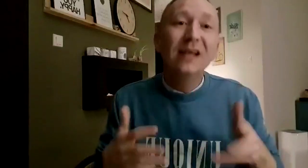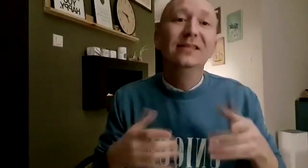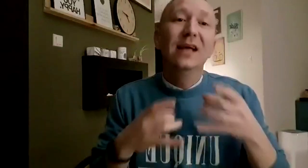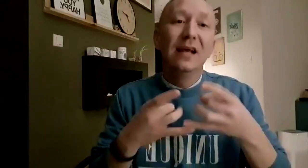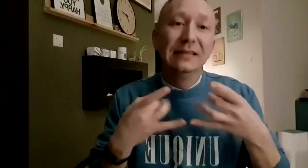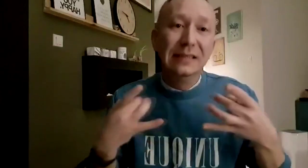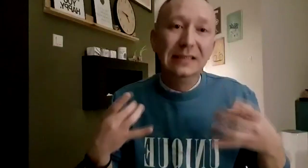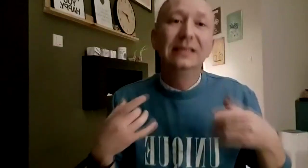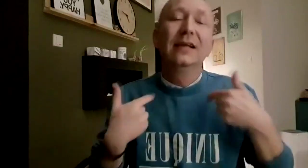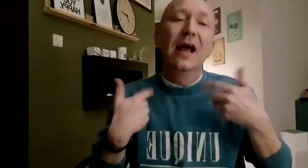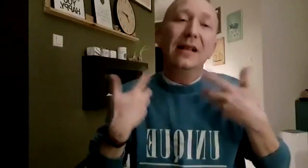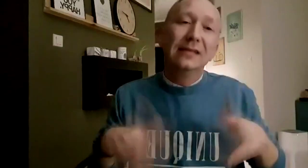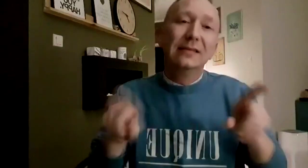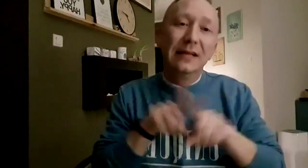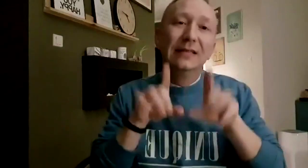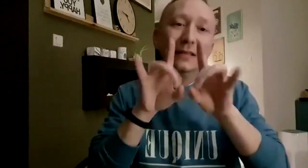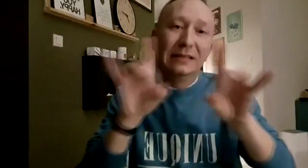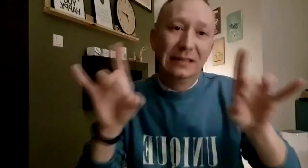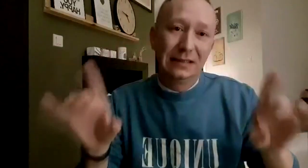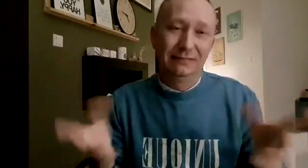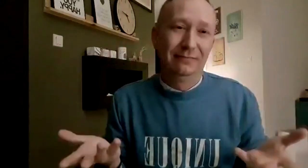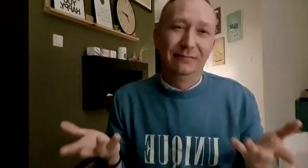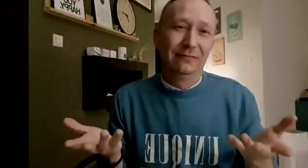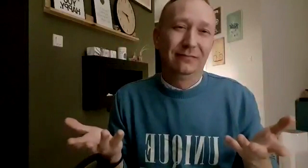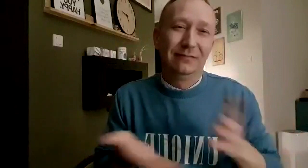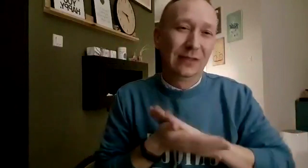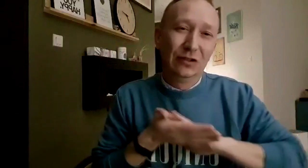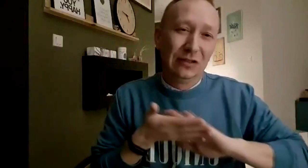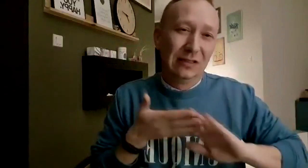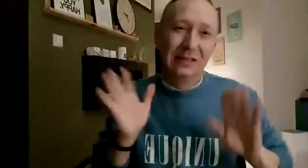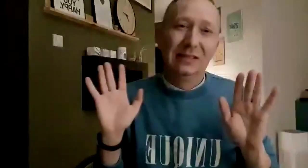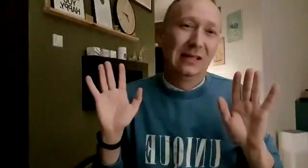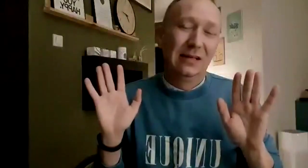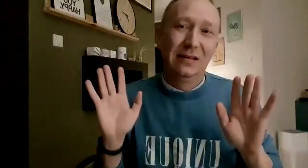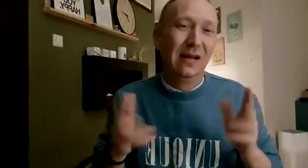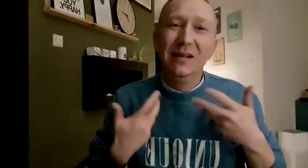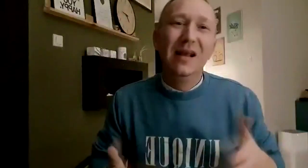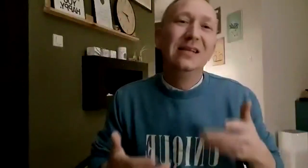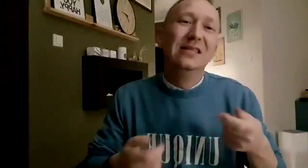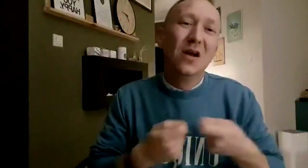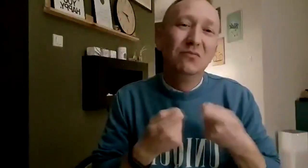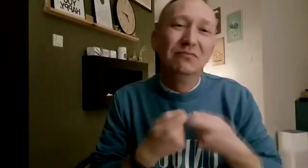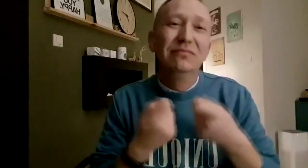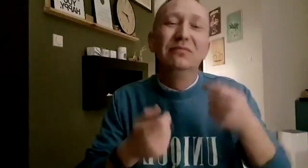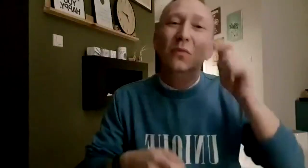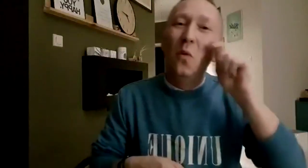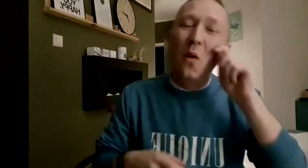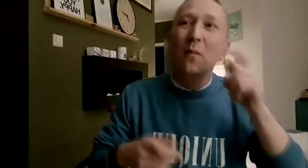Przyjmuję to i cierpliwie znoszę, nie chcę zarazić innych ani oni mnie. Nie chcę nikomu zrobić kłopotów.